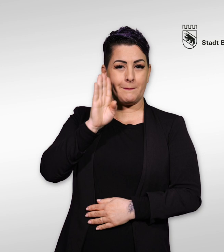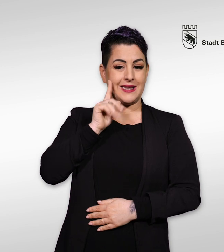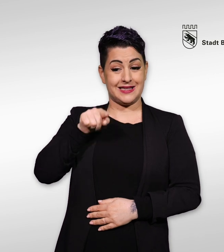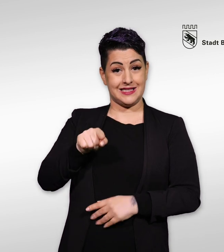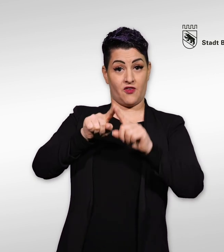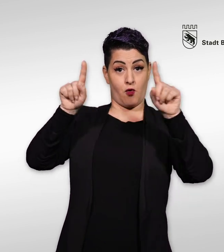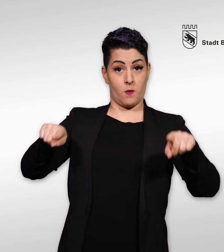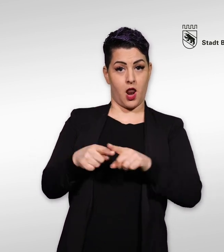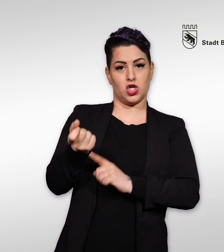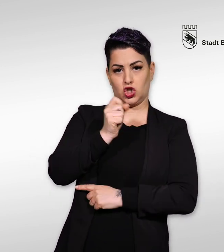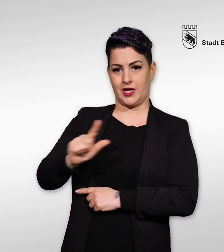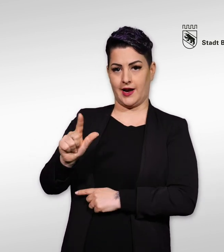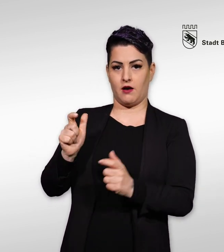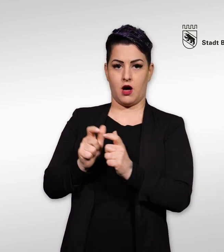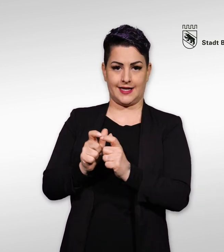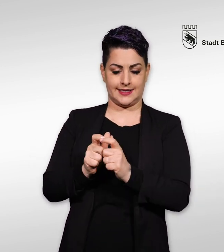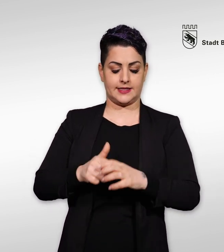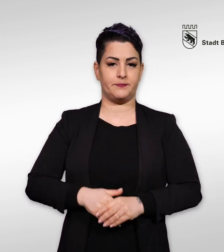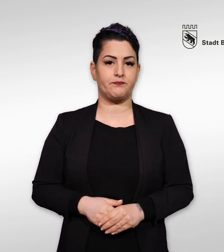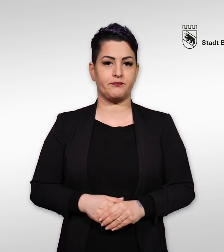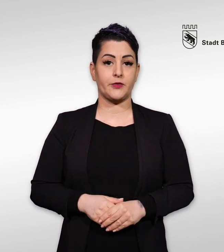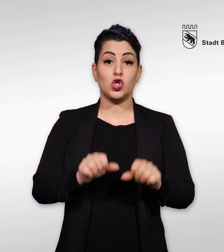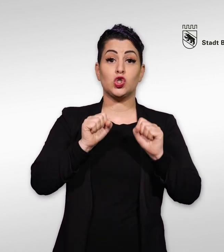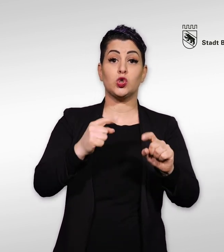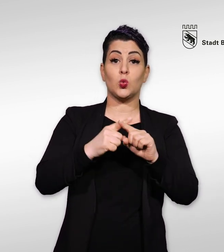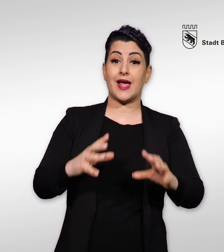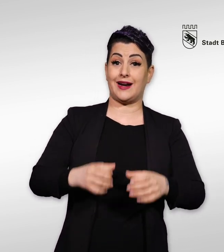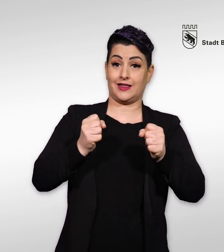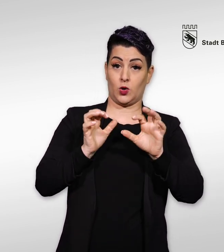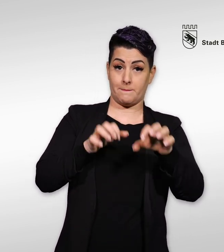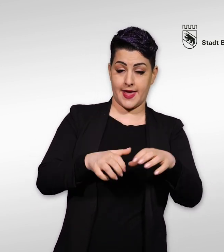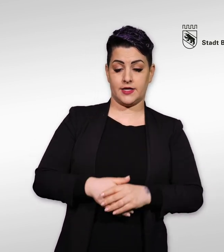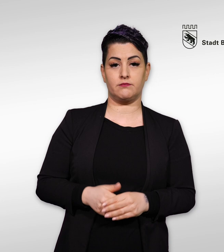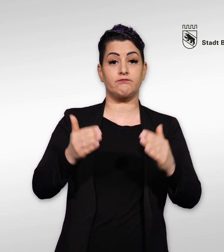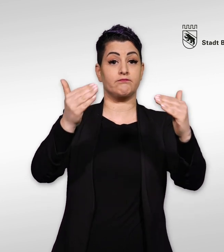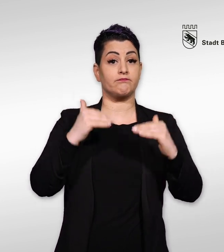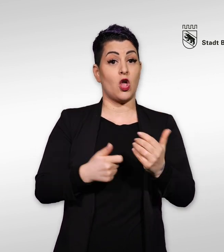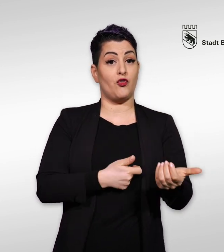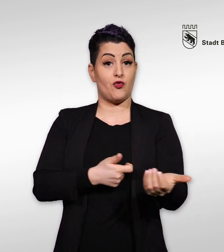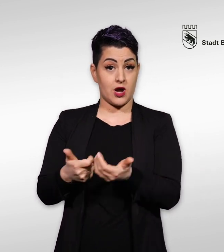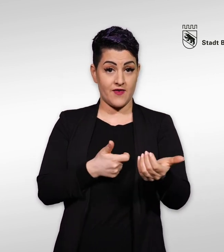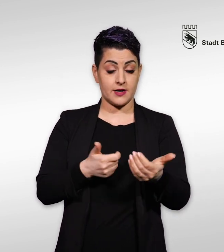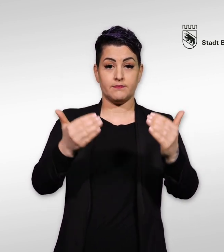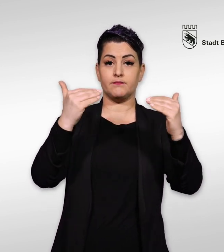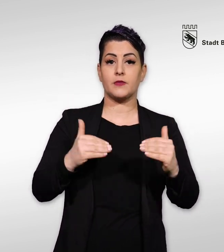Bitte senden Sie das Formular an die folgende Adresse: Schutz und Rettung Bern Feuerwehr